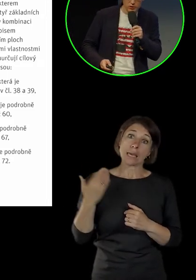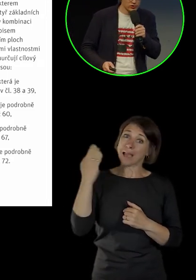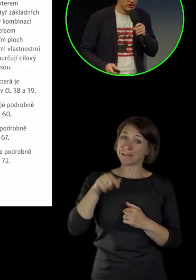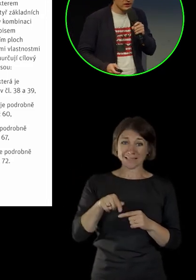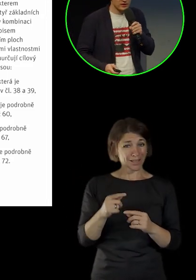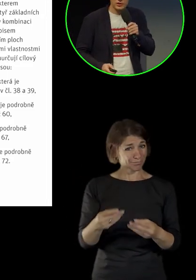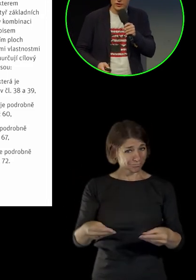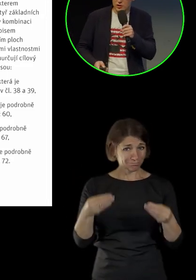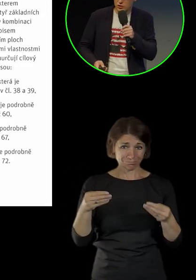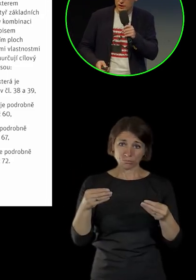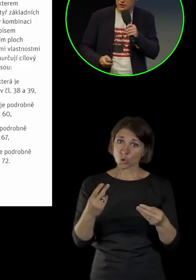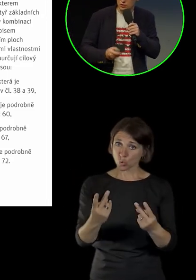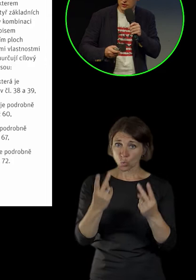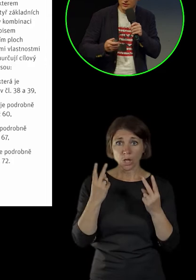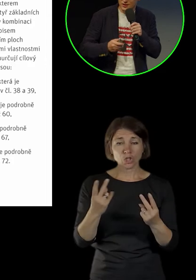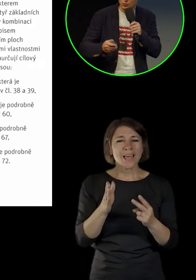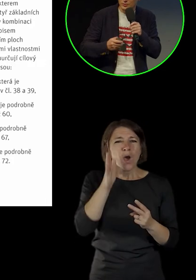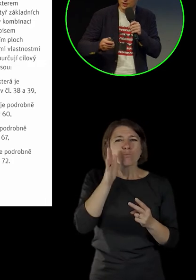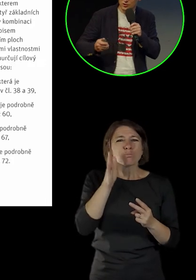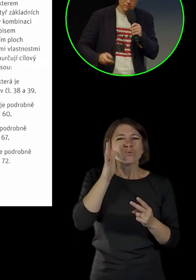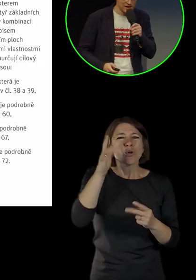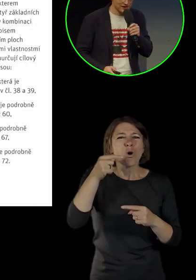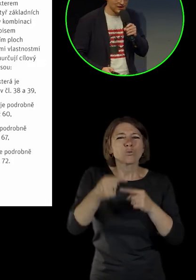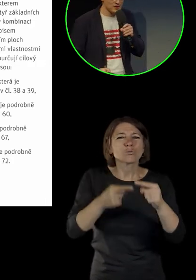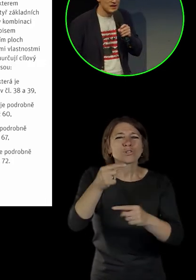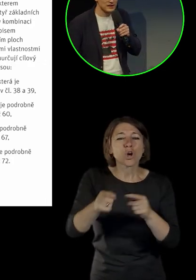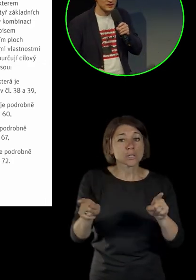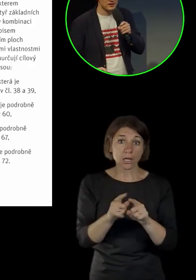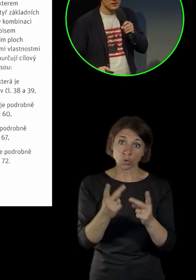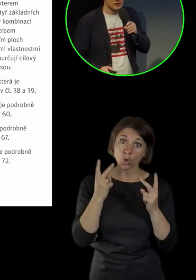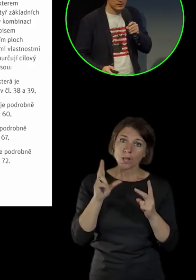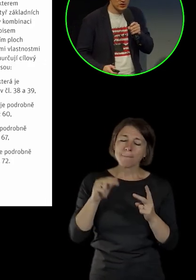Protože tím, že vymezuje ta území se shodným charakterem, tak je možné